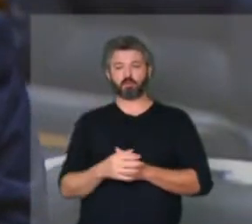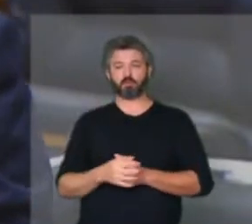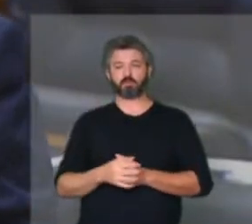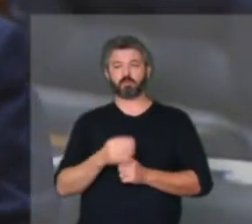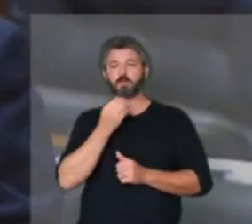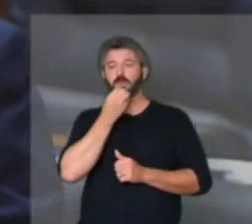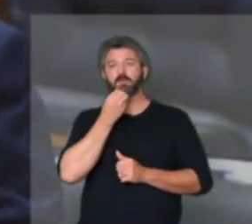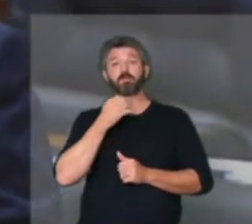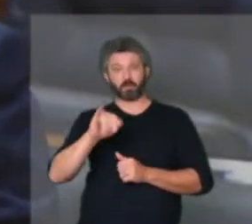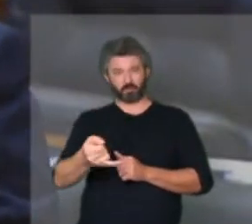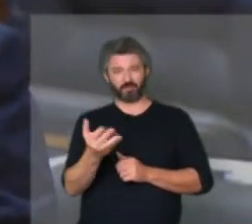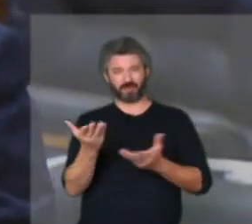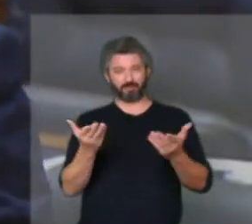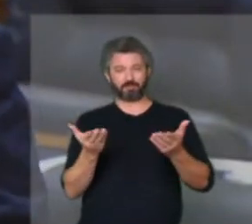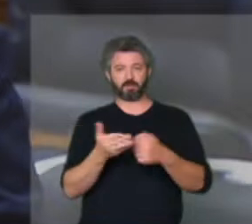DA CASA DO POVO, DA CÂMARA